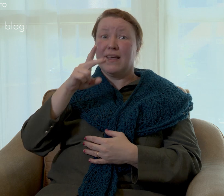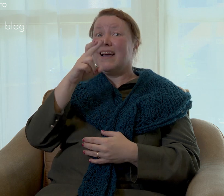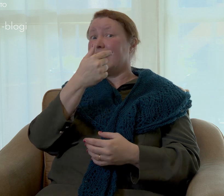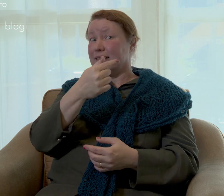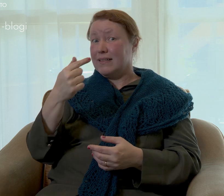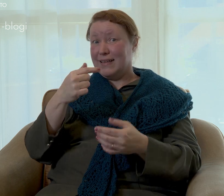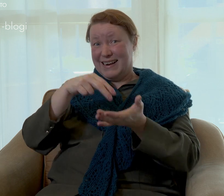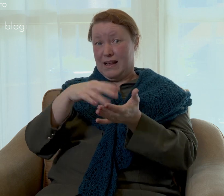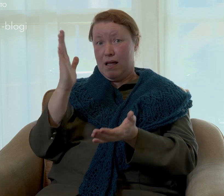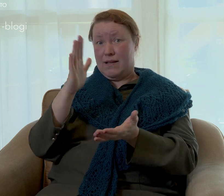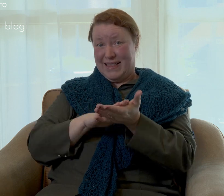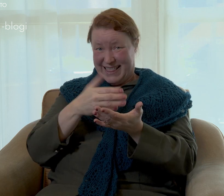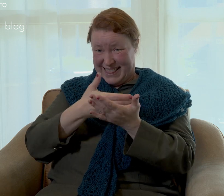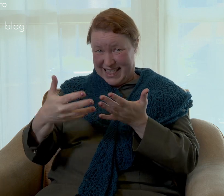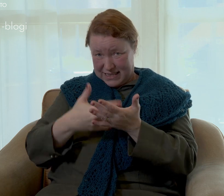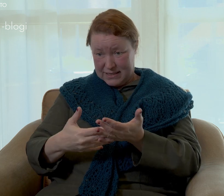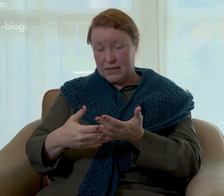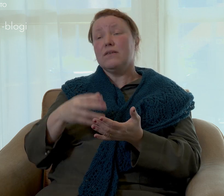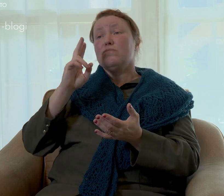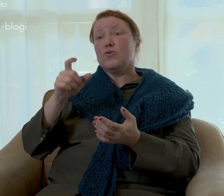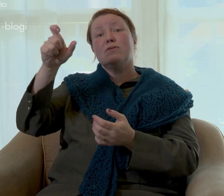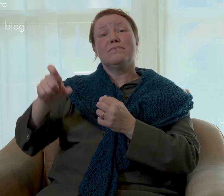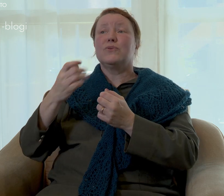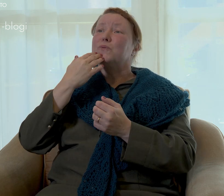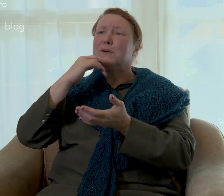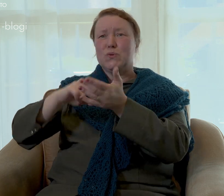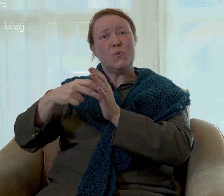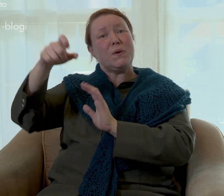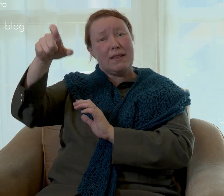Sovimme hätäkeskuspäivillä, että teemme yhteistyötä hätäviestinnän esteettömyyden, -